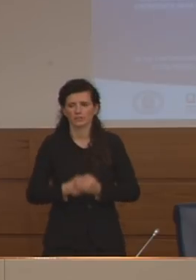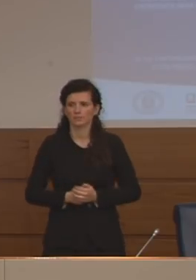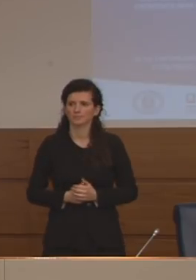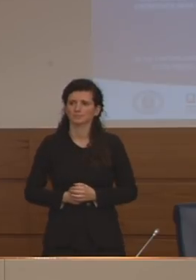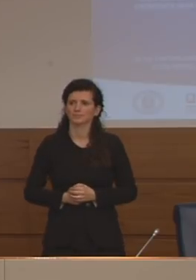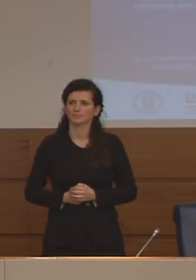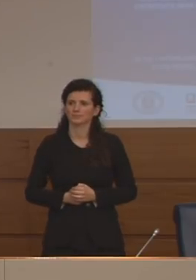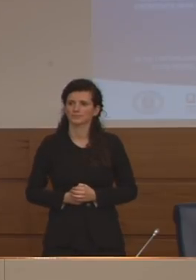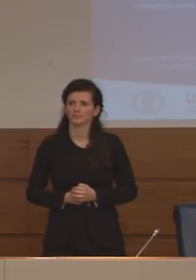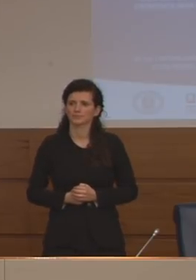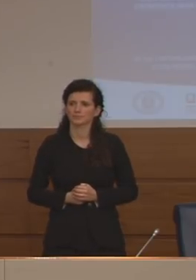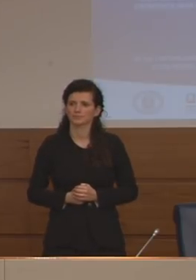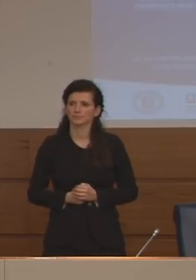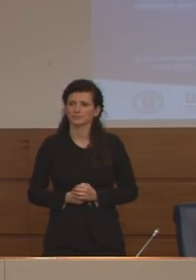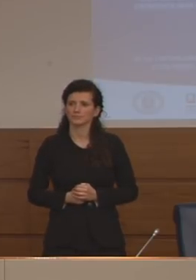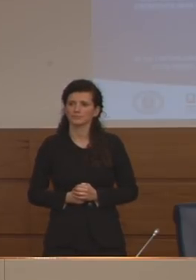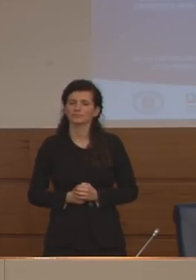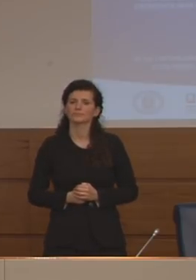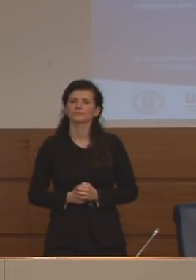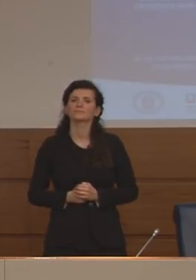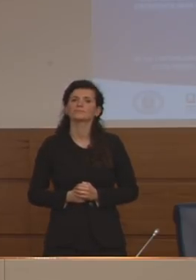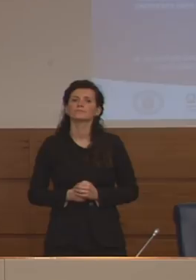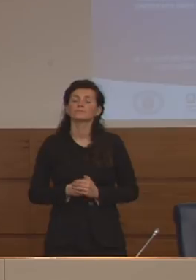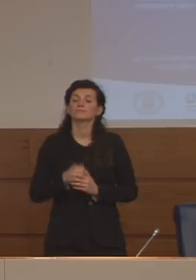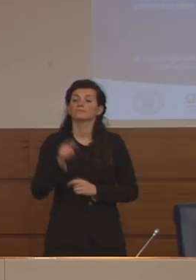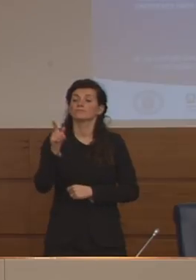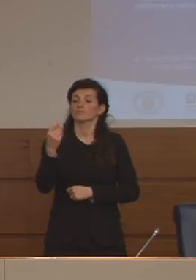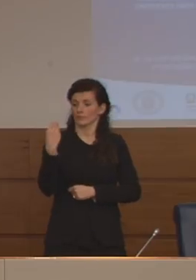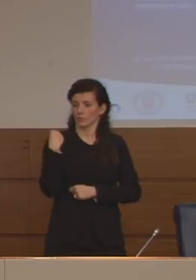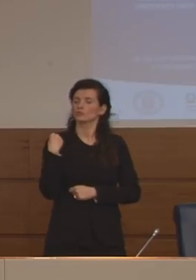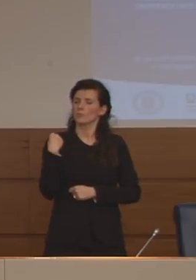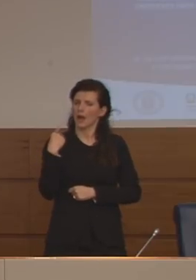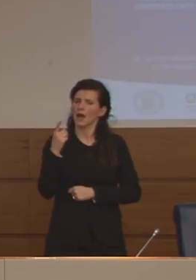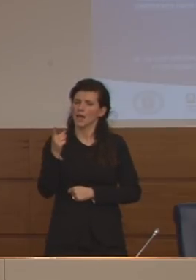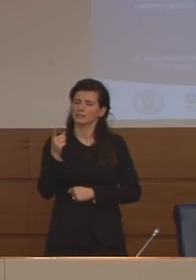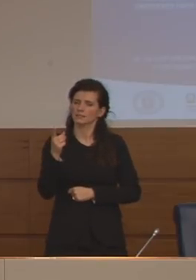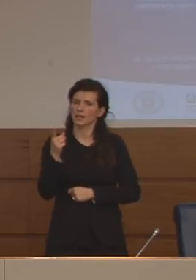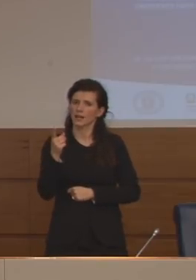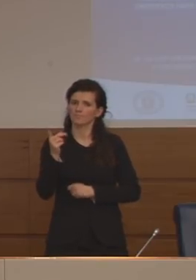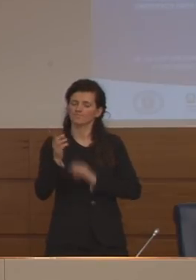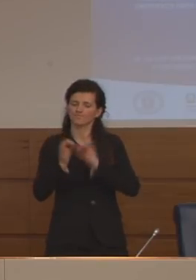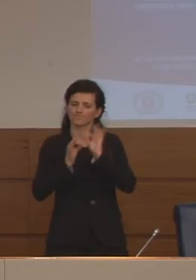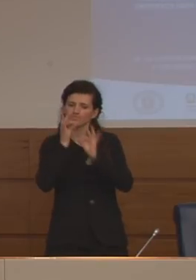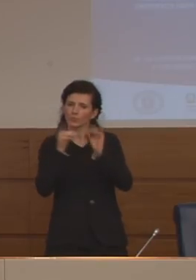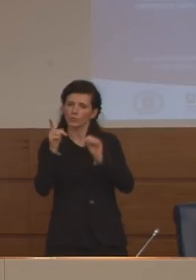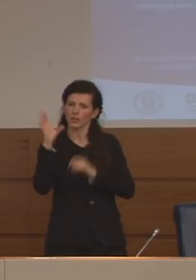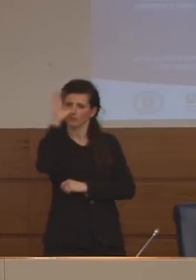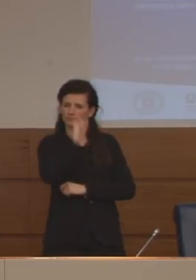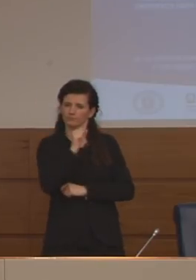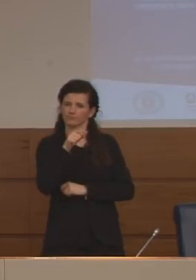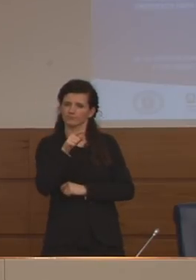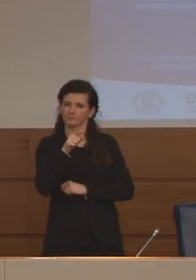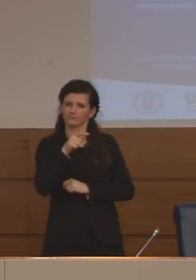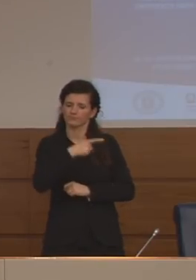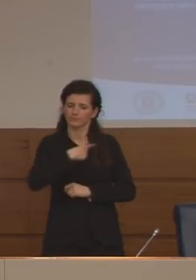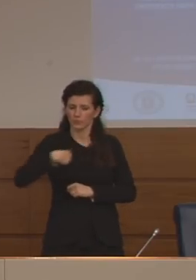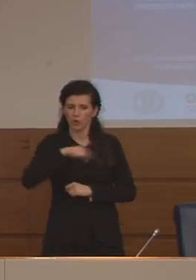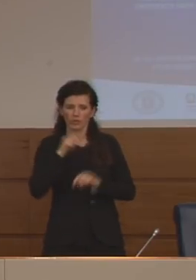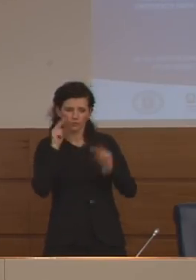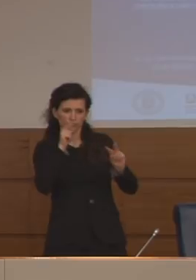Lei ha colto molto bene la dinamica dei vari indicatori che usiamo in questa curva. Noi abbiamo gli indicatori dei nuovi infetti,